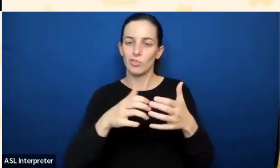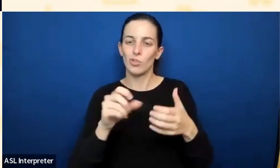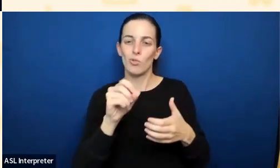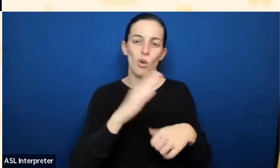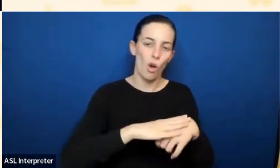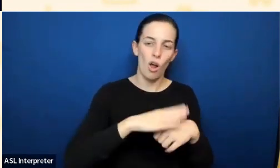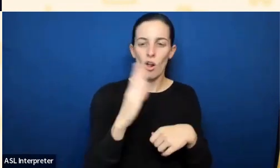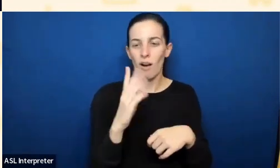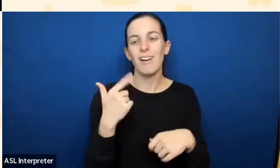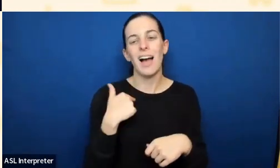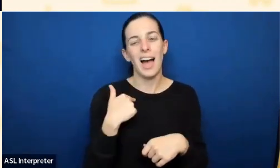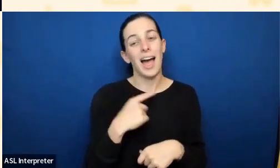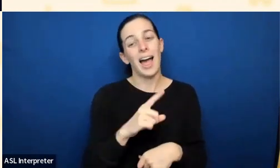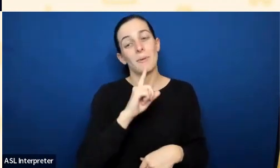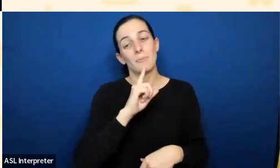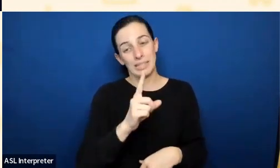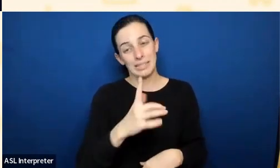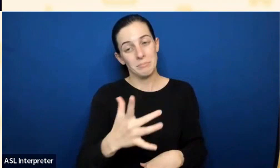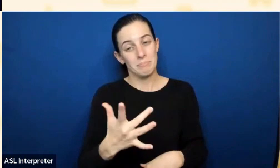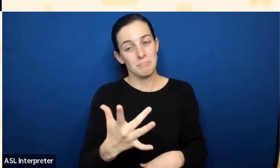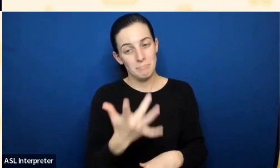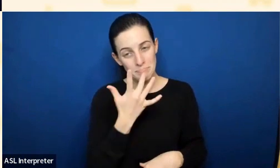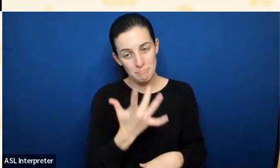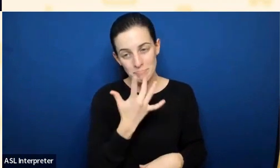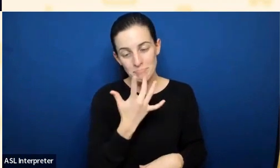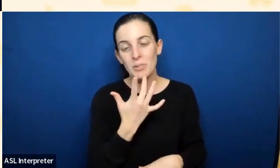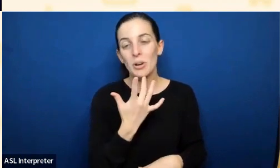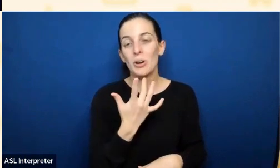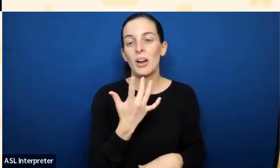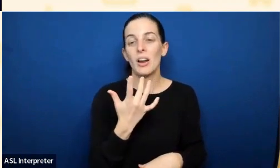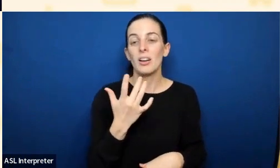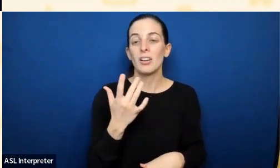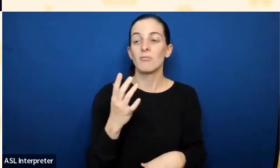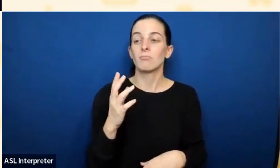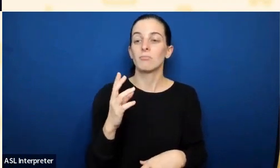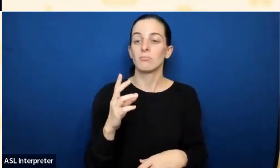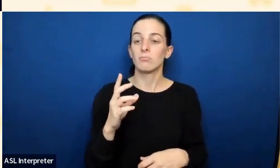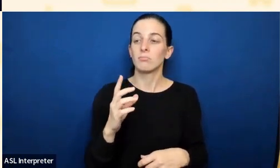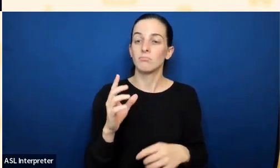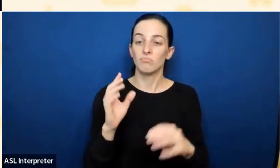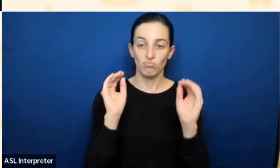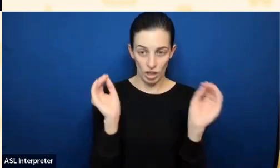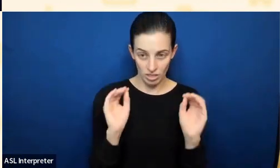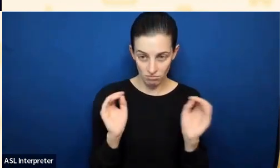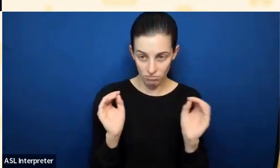Realmente me gusta no utilizar nada por defecto. Y luego, cuando alguien no ha tomado la decisión de reducir,